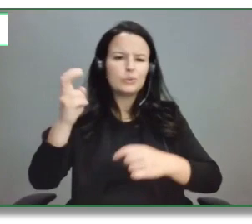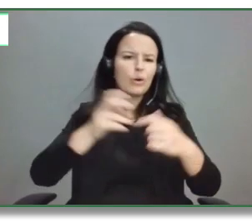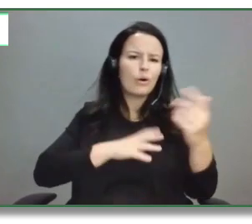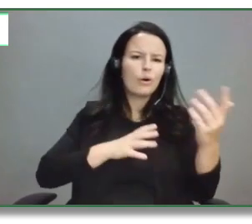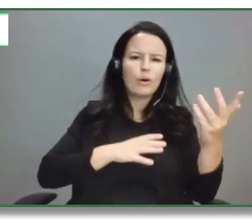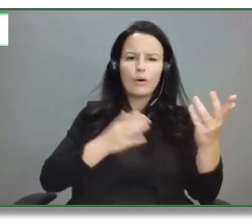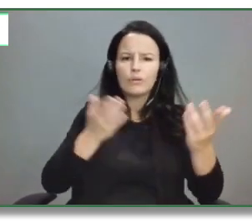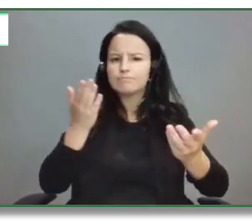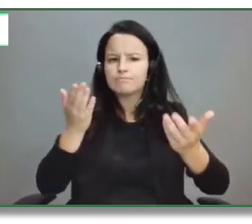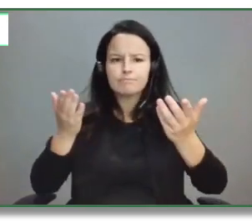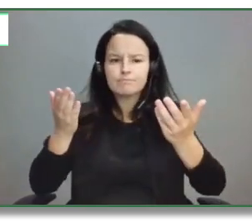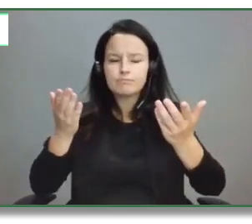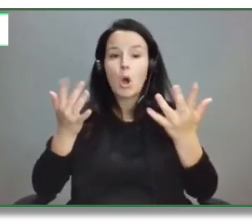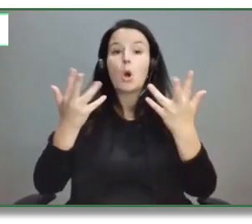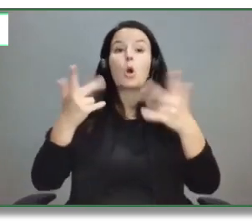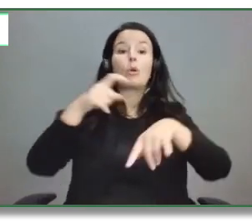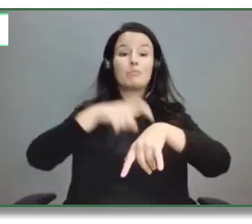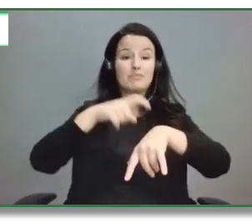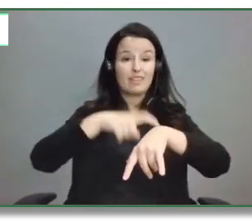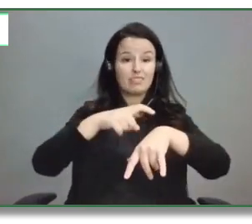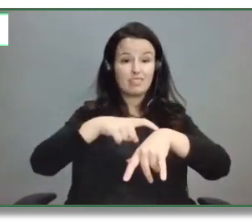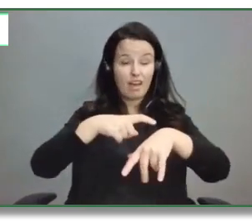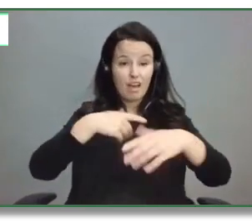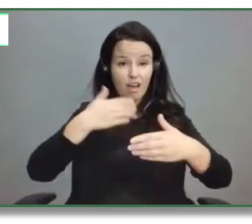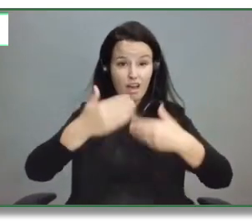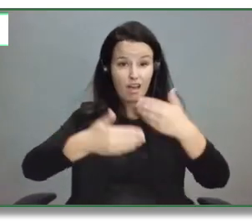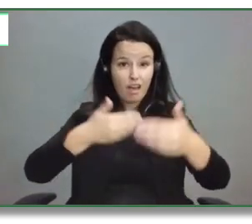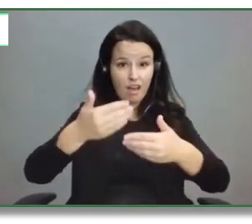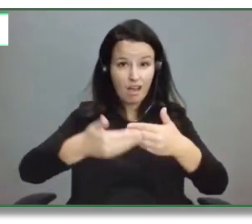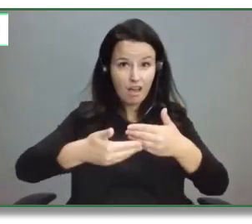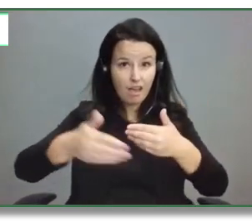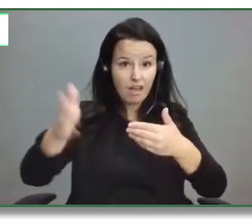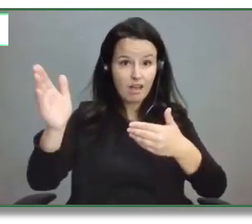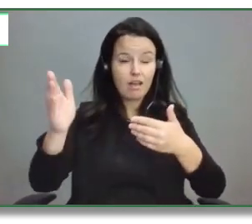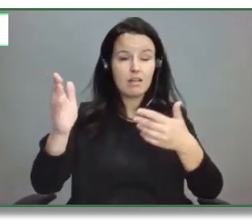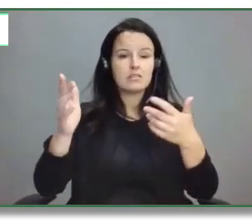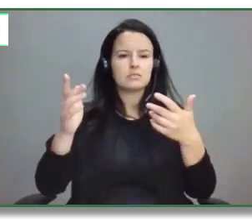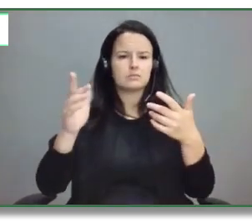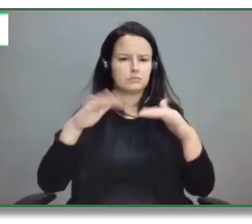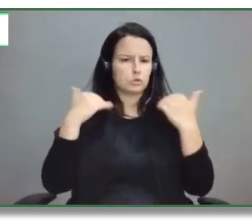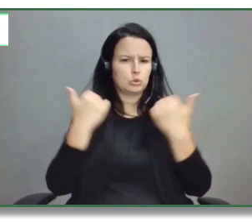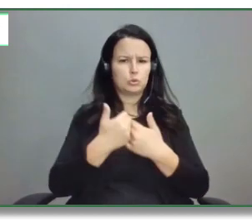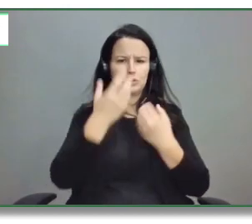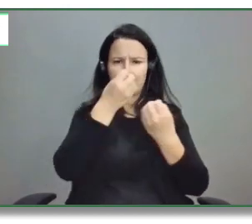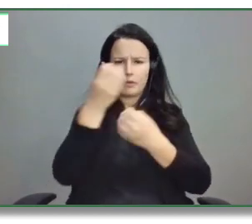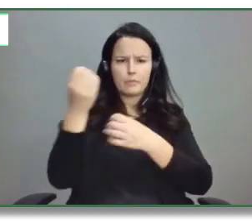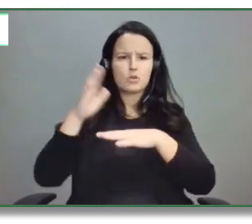combien de temps ça prend il faut avoir des informations sur les